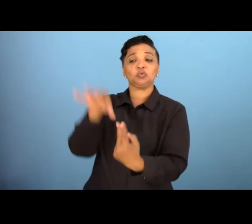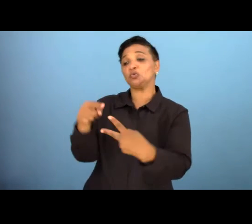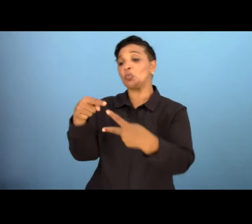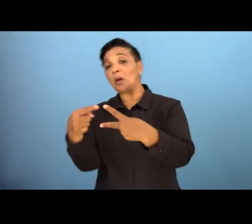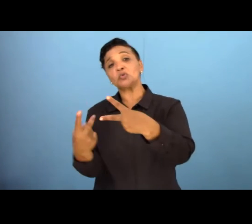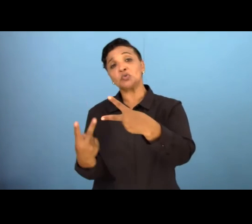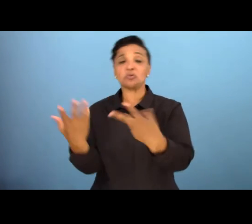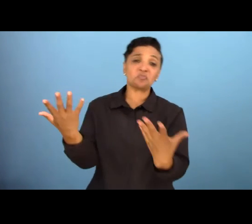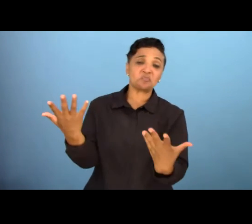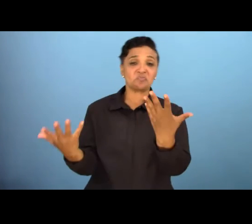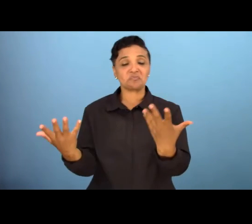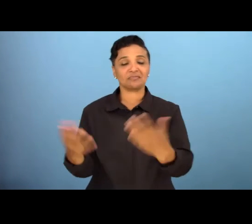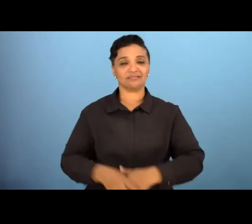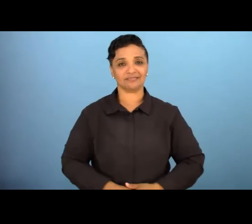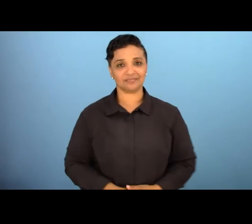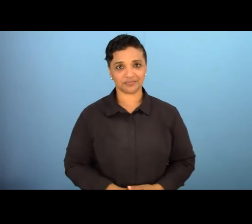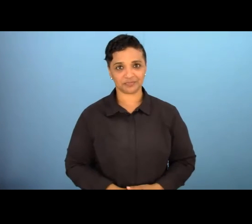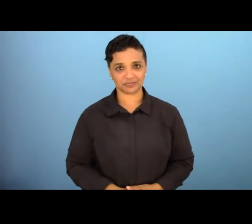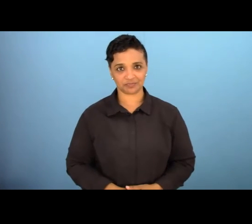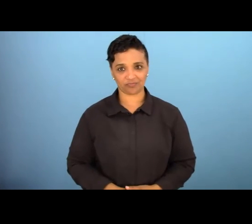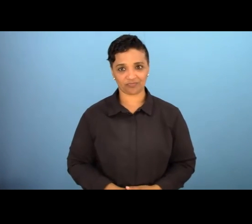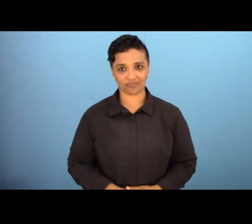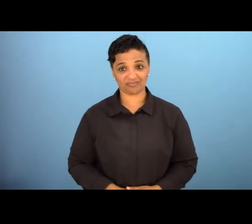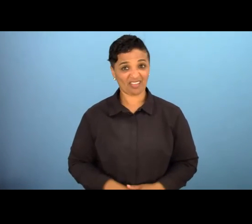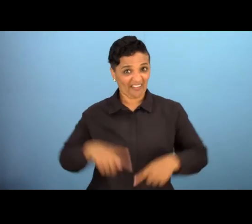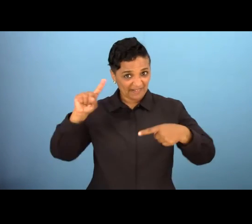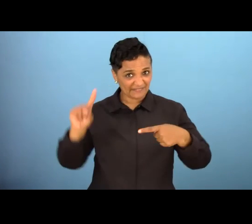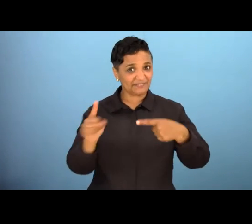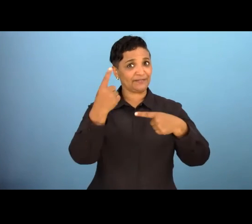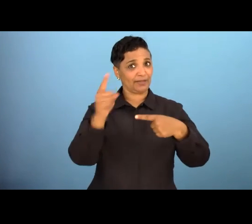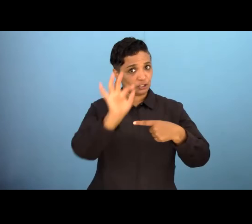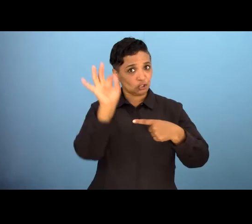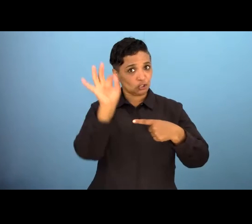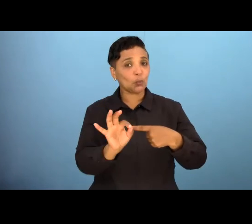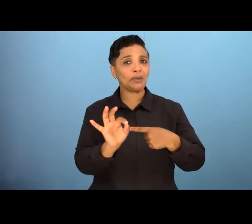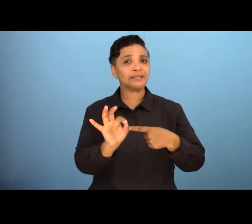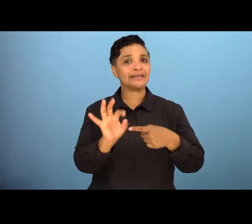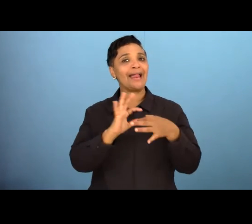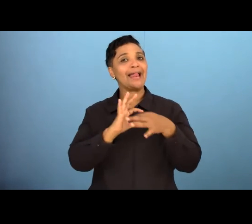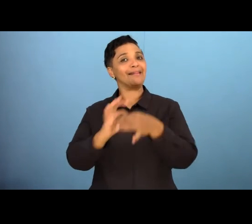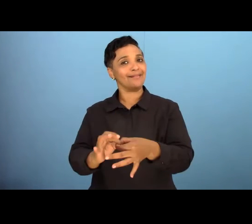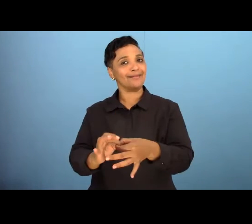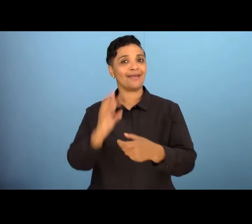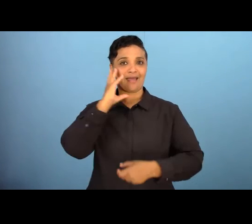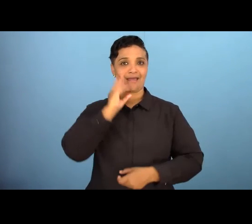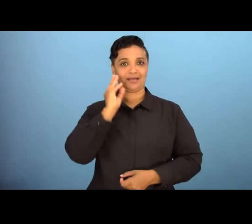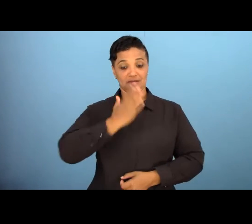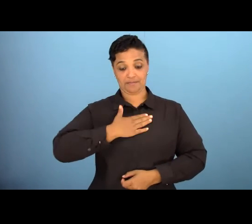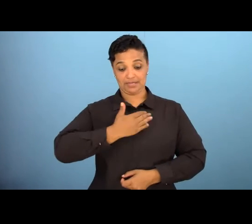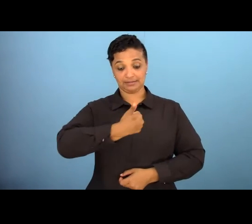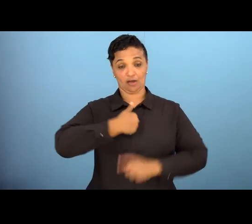Tu decides.